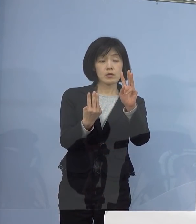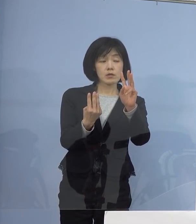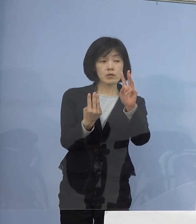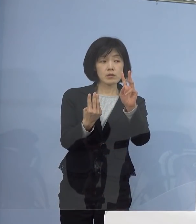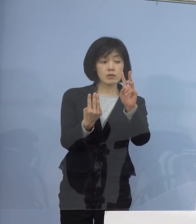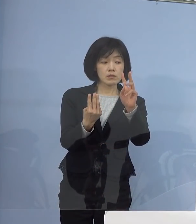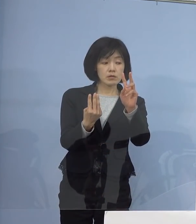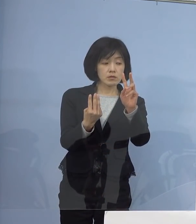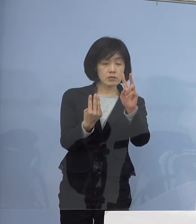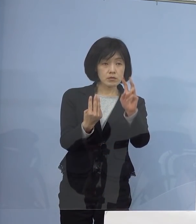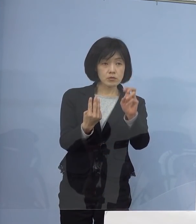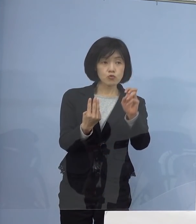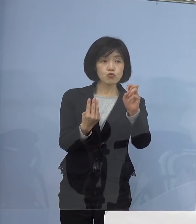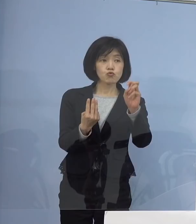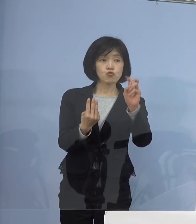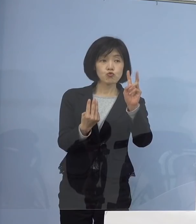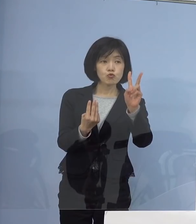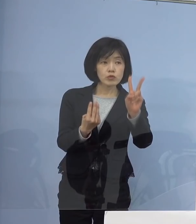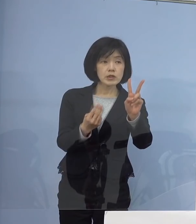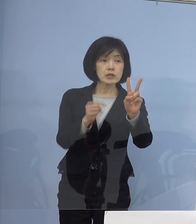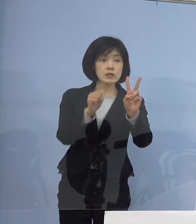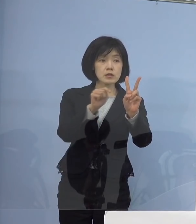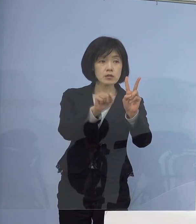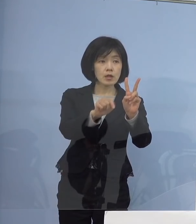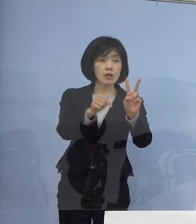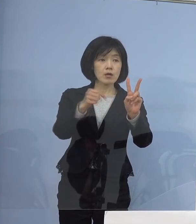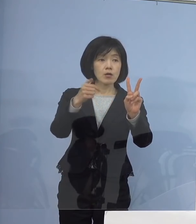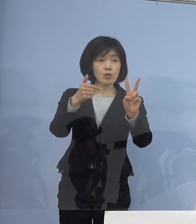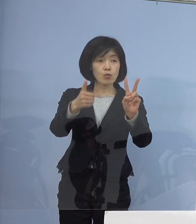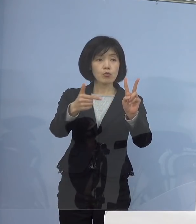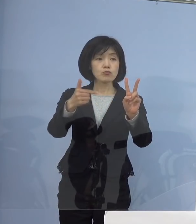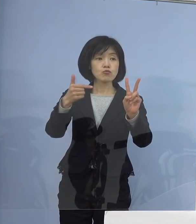22.66人になります